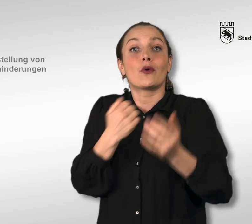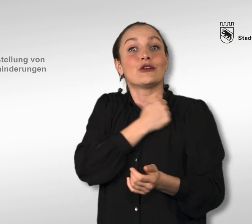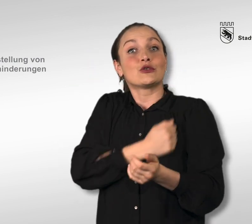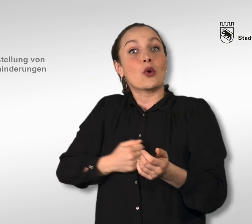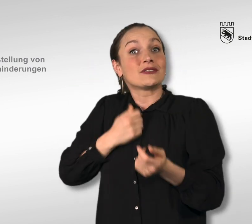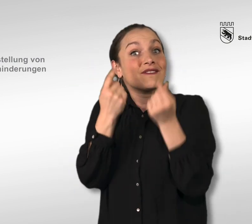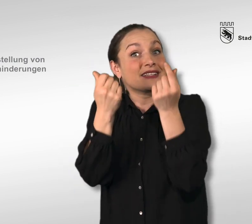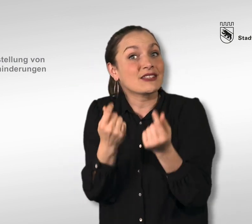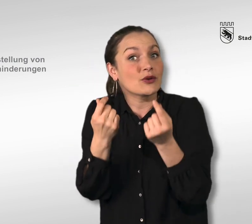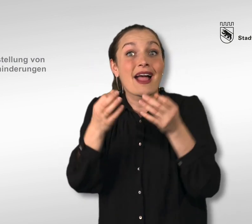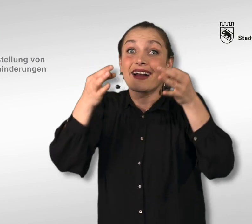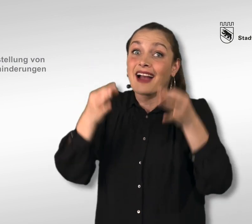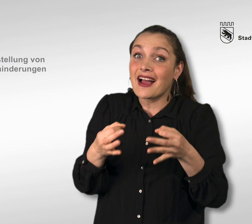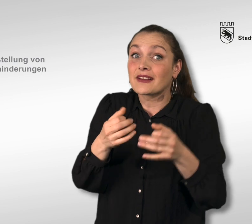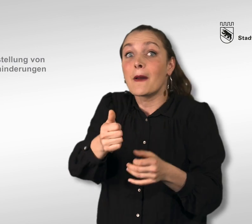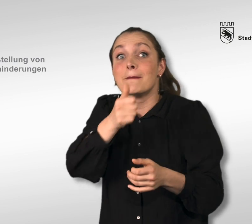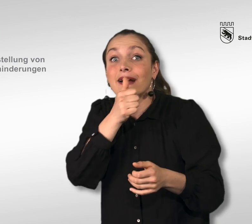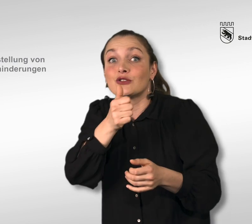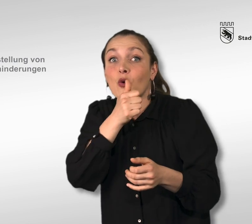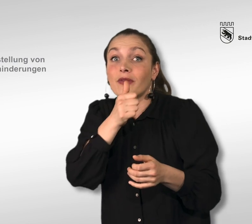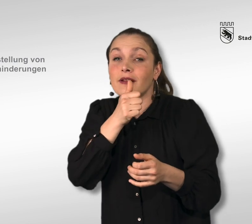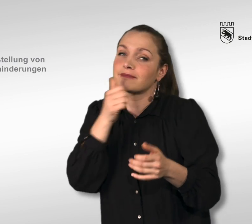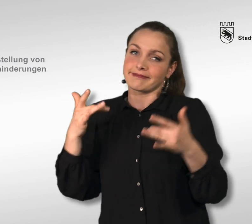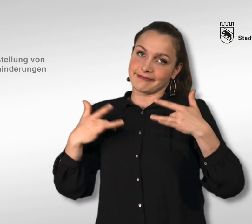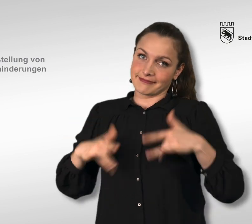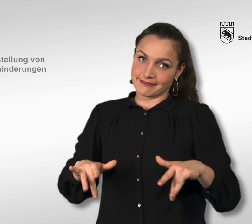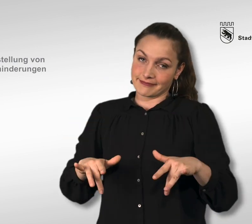sozialversicherungsrechtliche und persönliche Fragen.